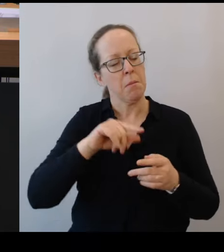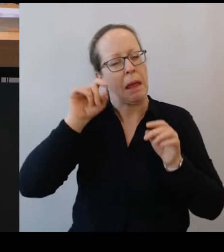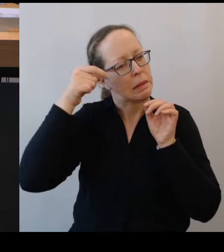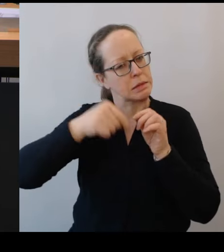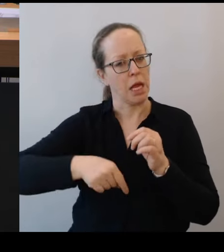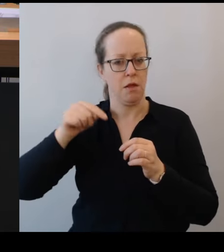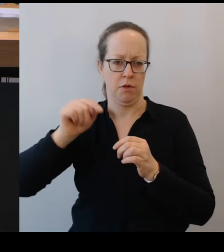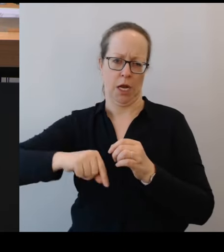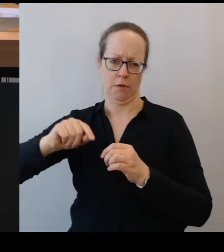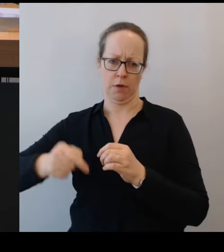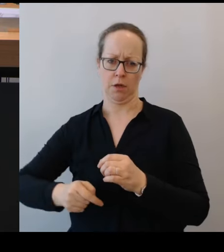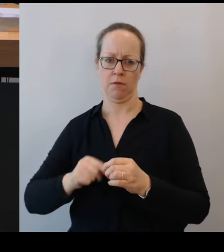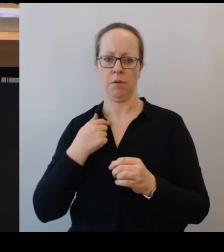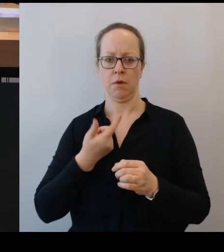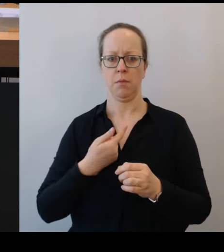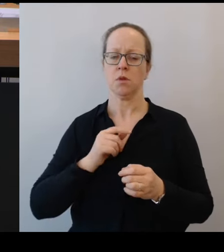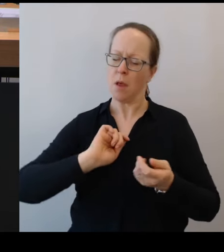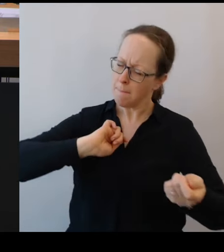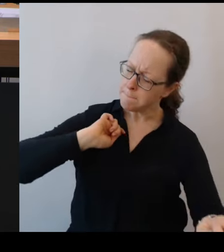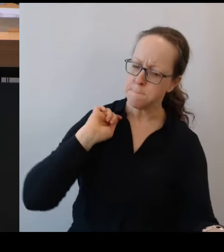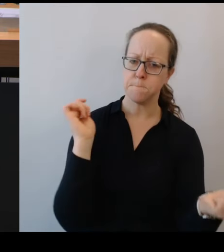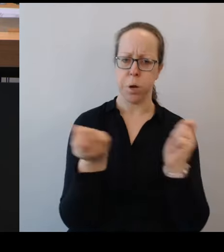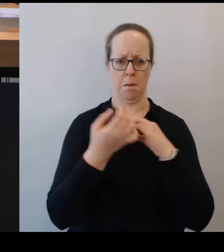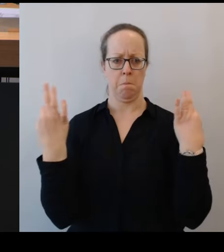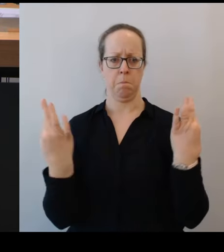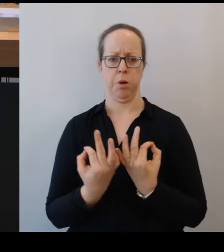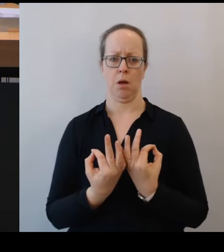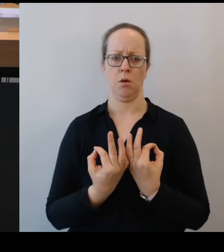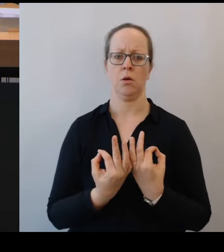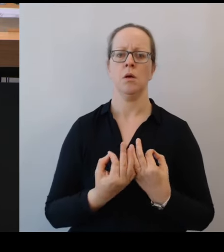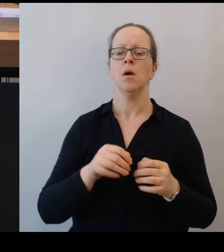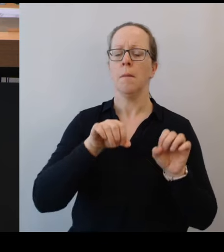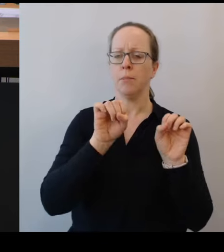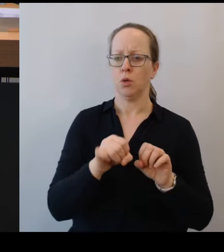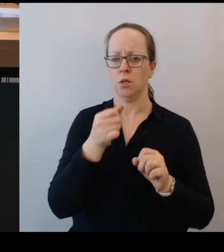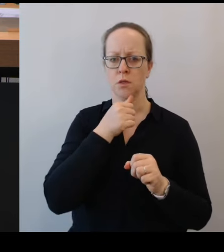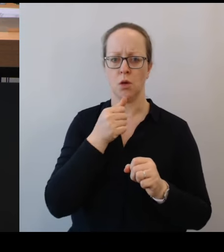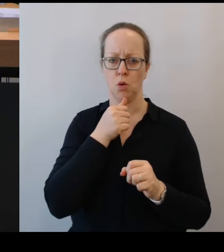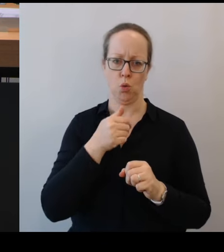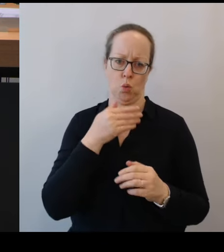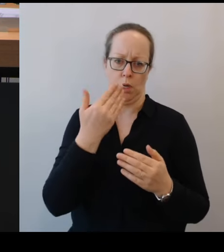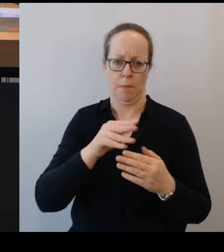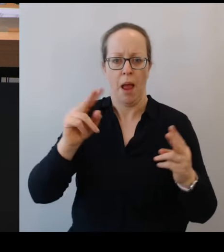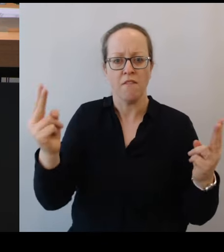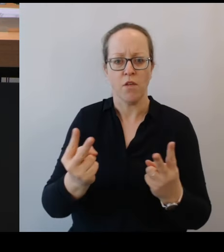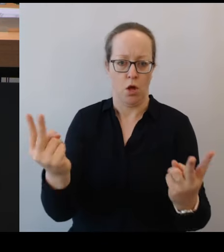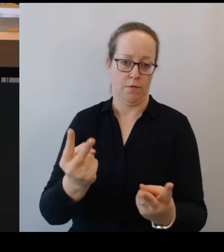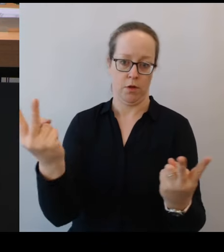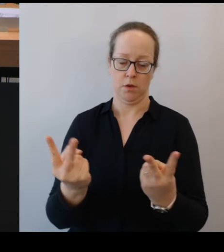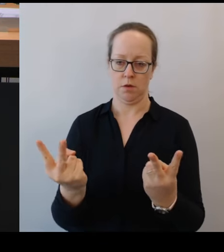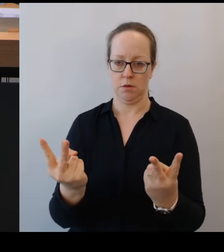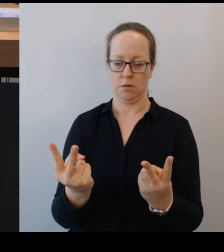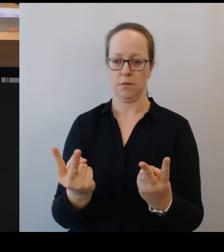ist, müssten zukünftig Azubis natürlich durch bezahlbaren Wohnraum, Zuschüsse zum Führerschein, zum Beispiel durch Wegfall von